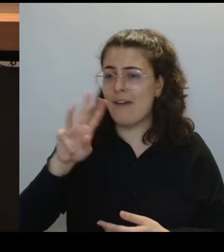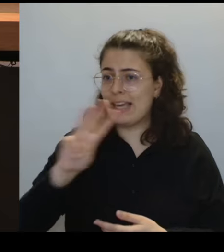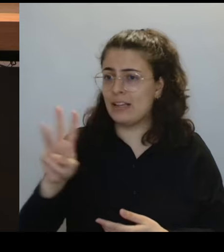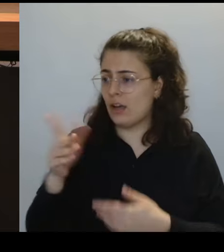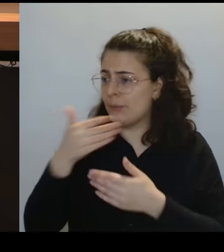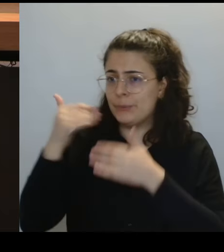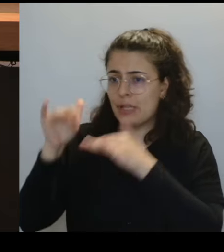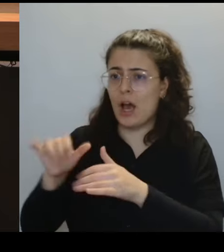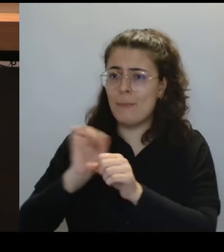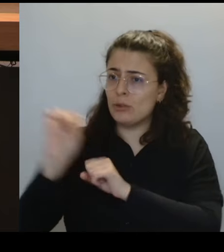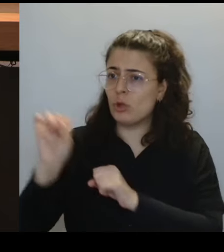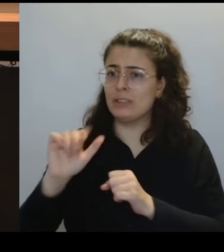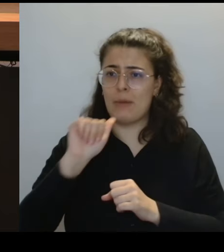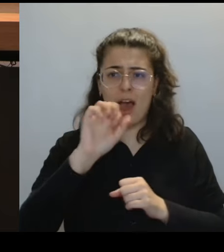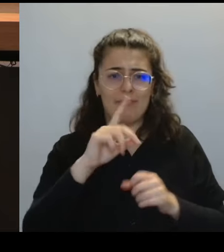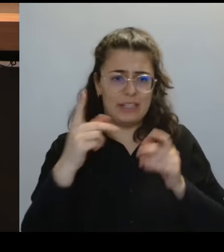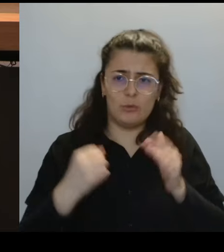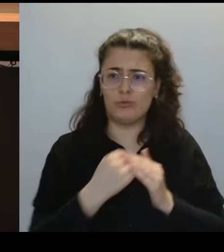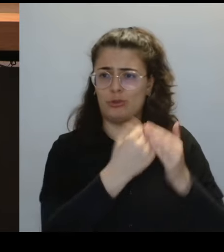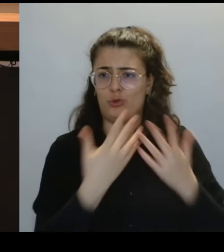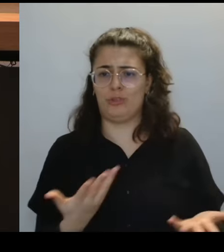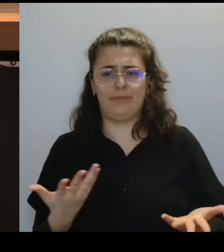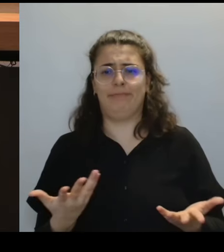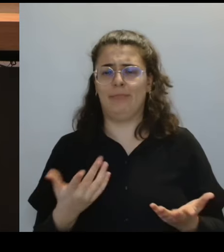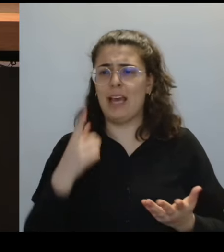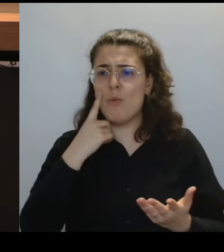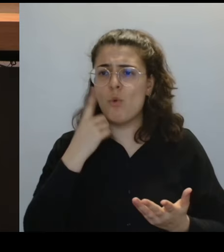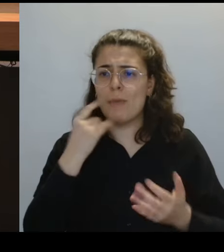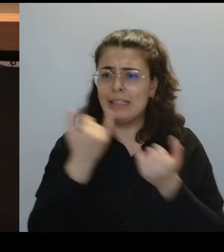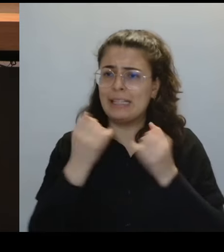so einer gefährlichen Situation. Das ist absolut unverantwortlich.